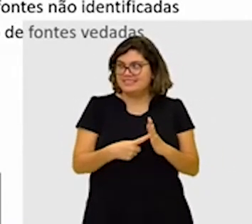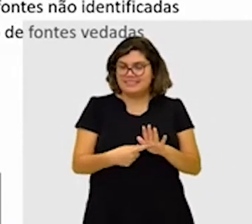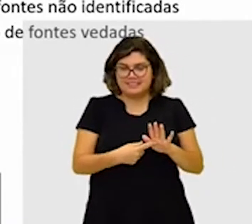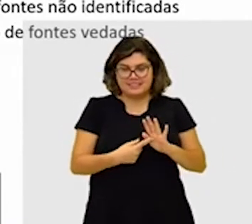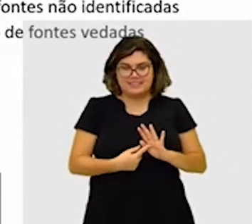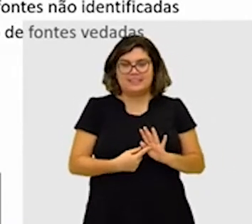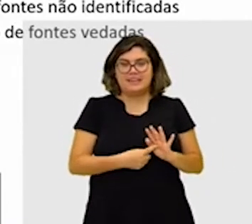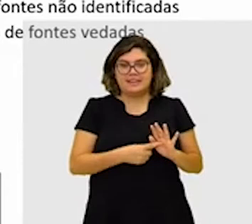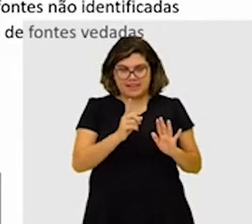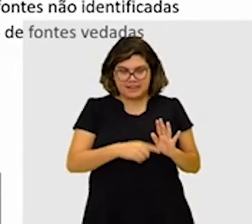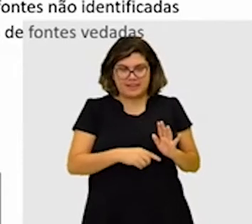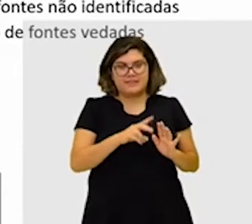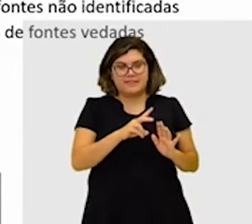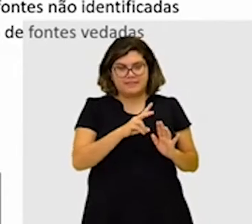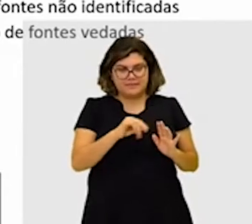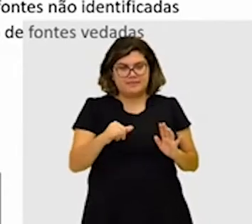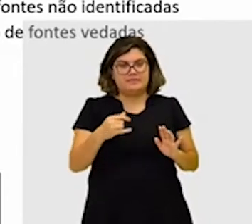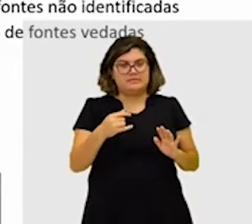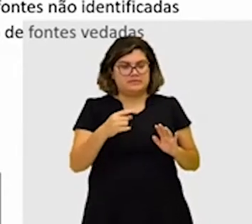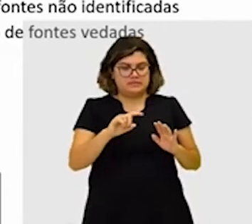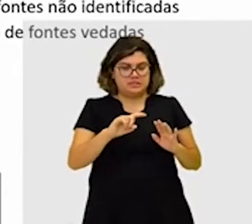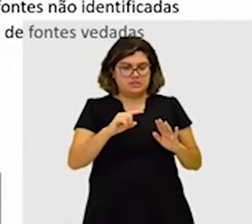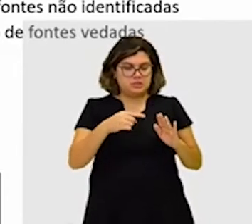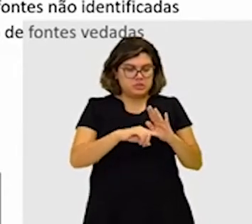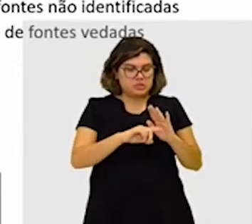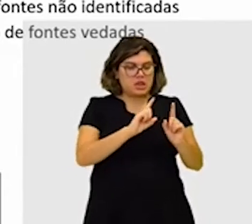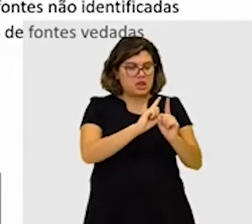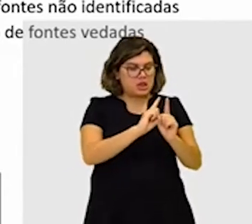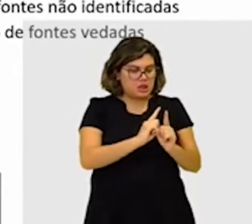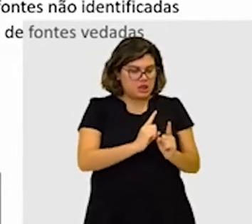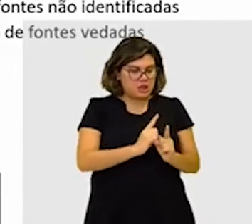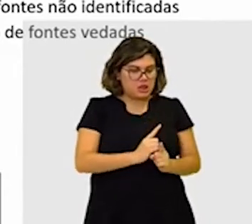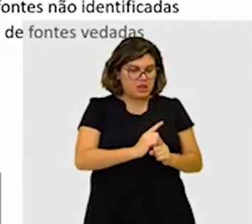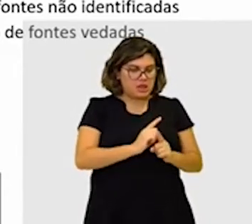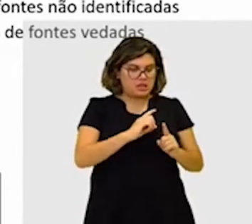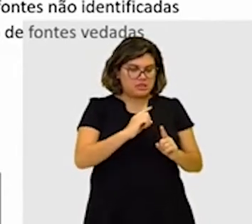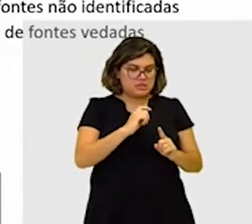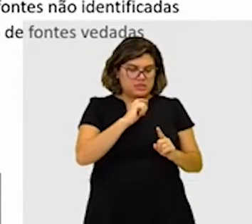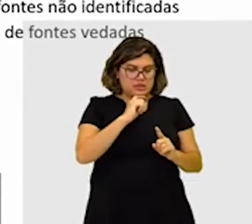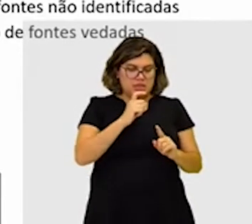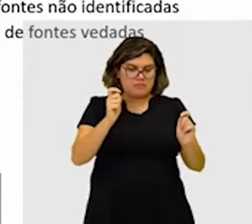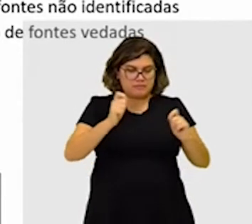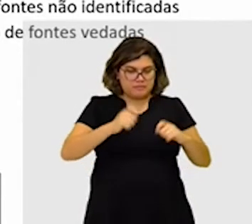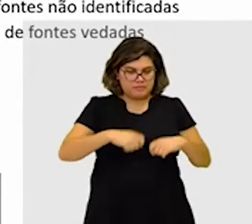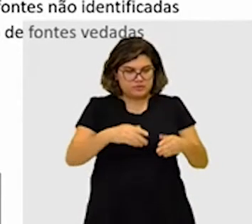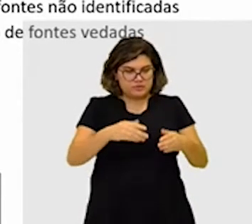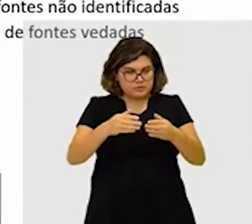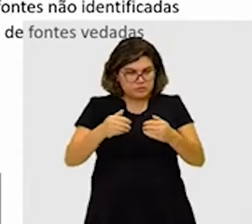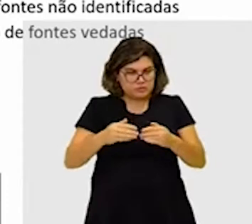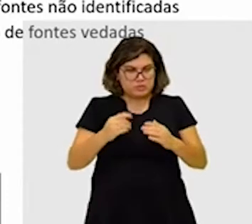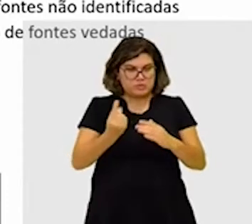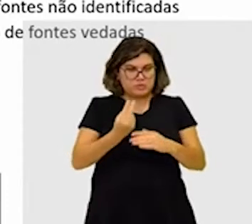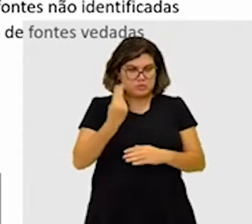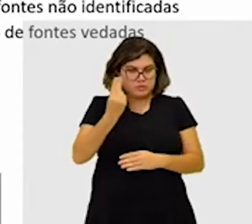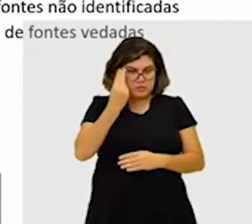fontes de uma estão exaustivamente identificadas ninguém é mentira sua licitude e ao rol de fontes